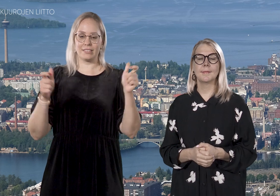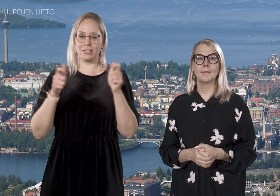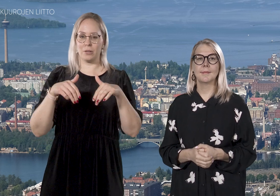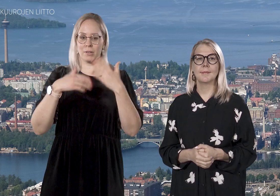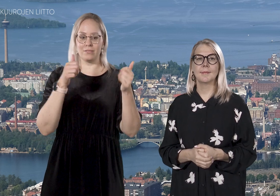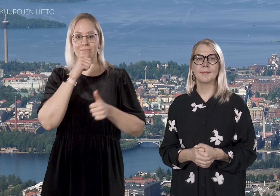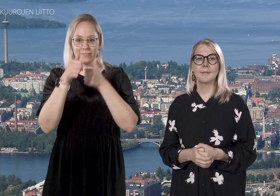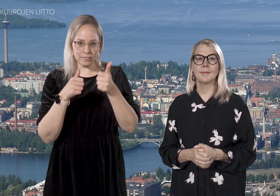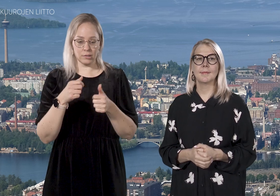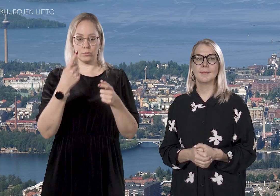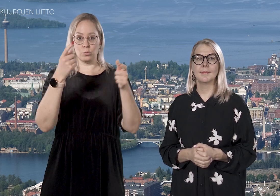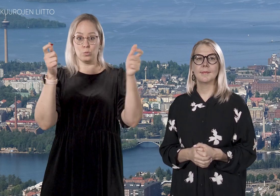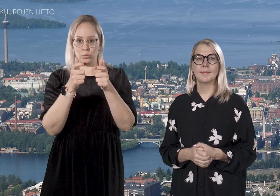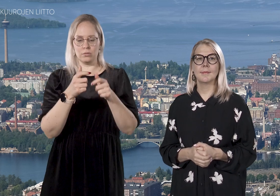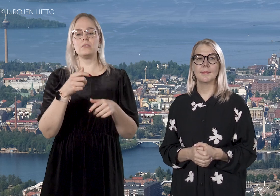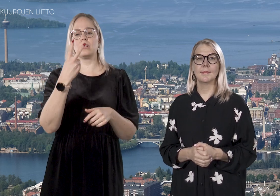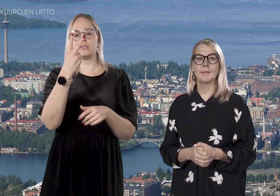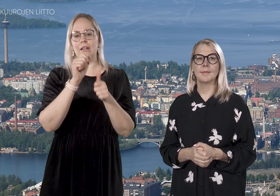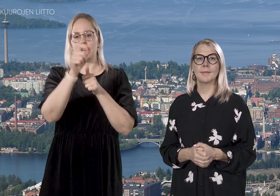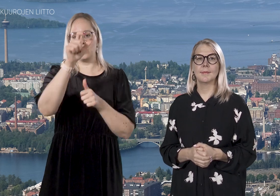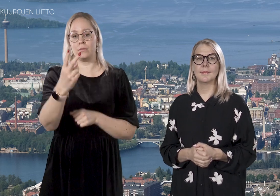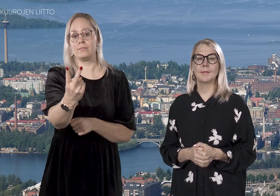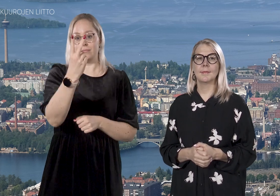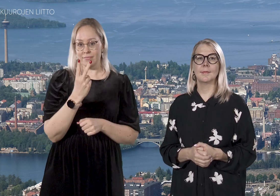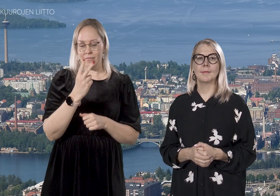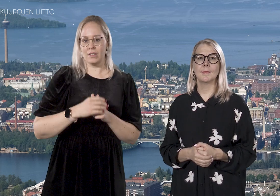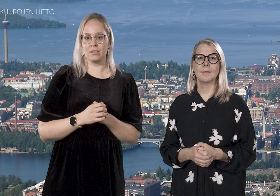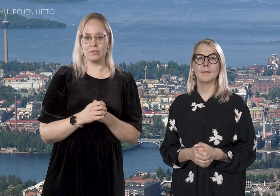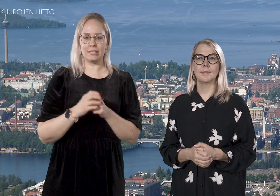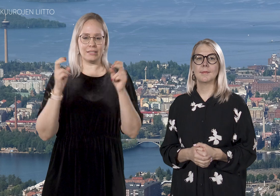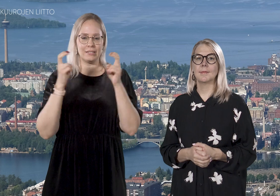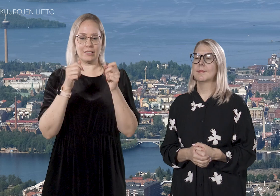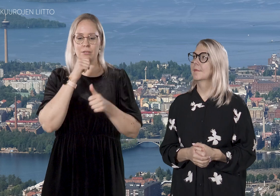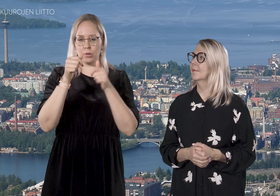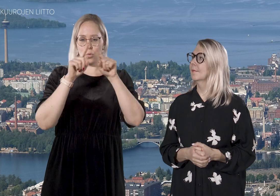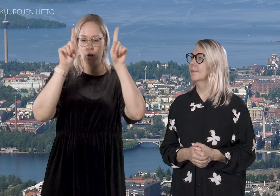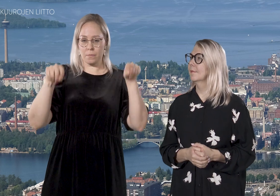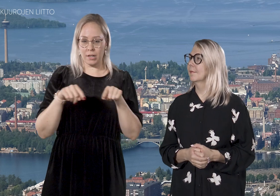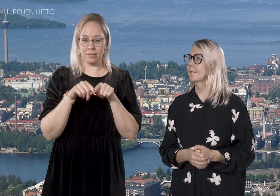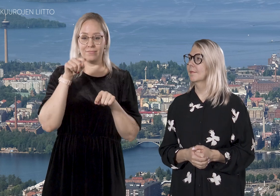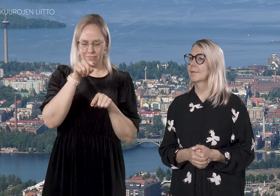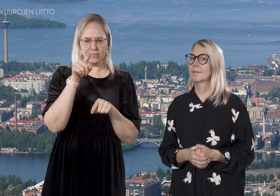Yhdistyspäiville voi ilmoittautua kaksi edustajaa per yhdistys. Kerro sähköisessä ilmoittautumislomakkeessa, -